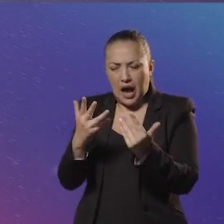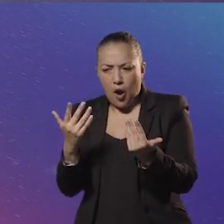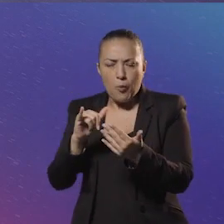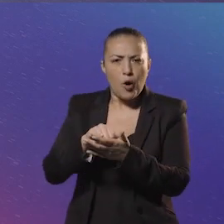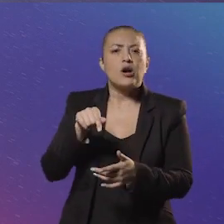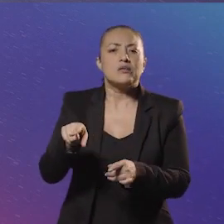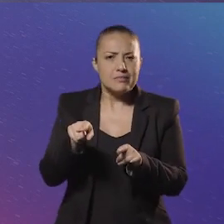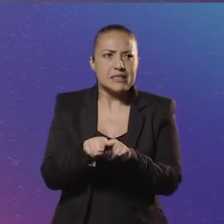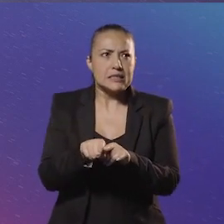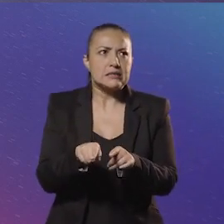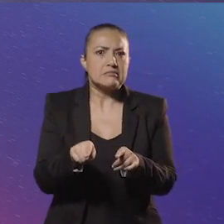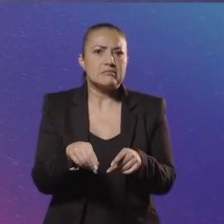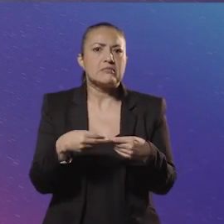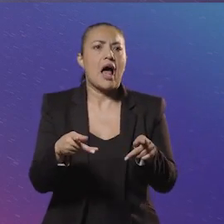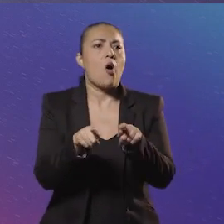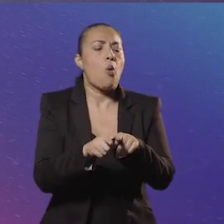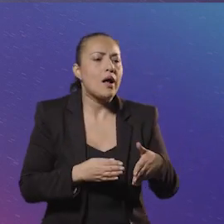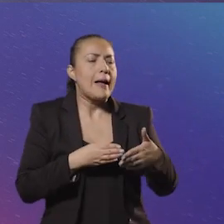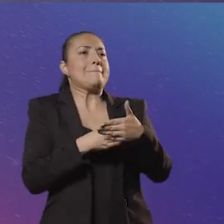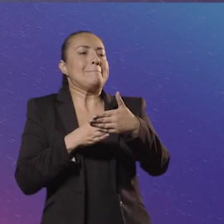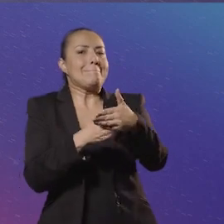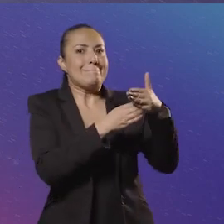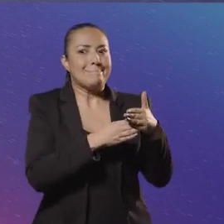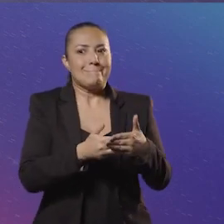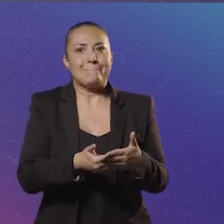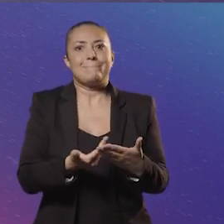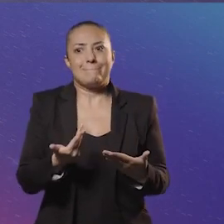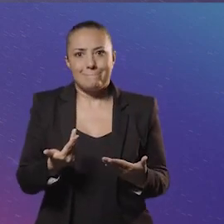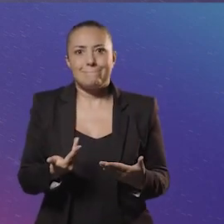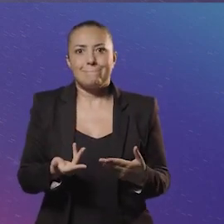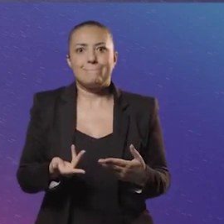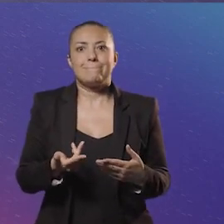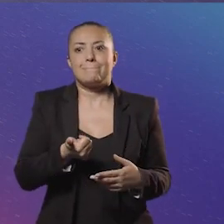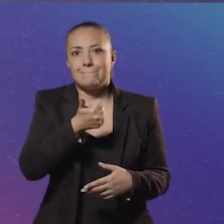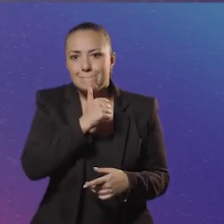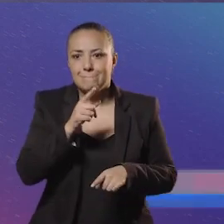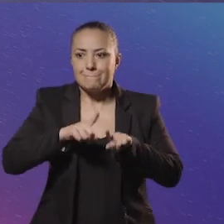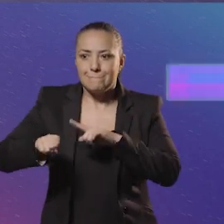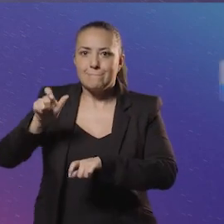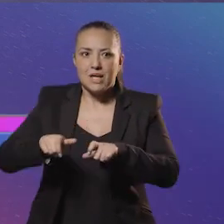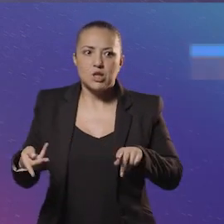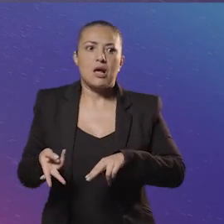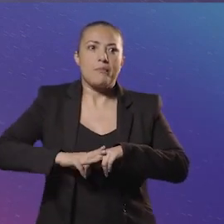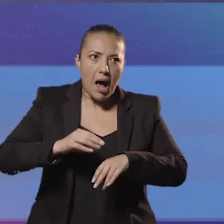también es un obstáculo más que tienen que enfrentar algunas personas.